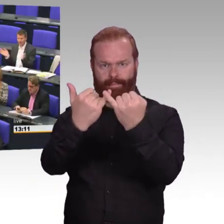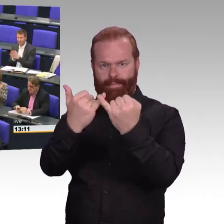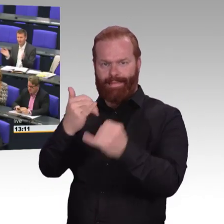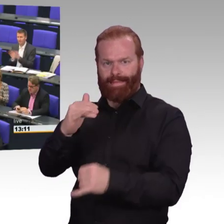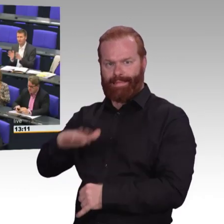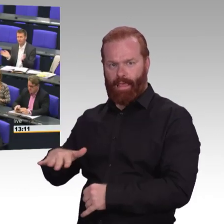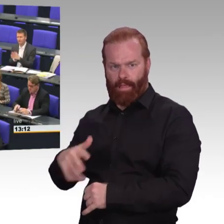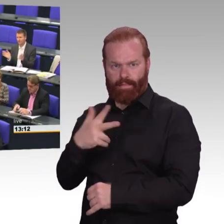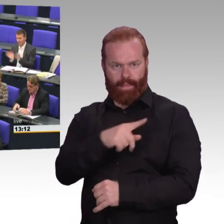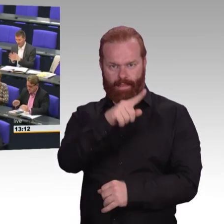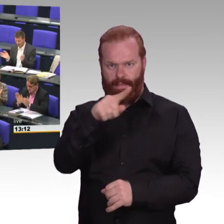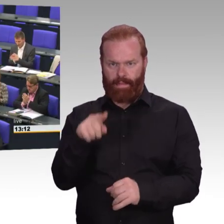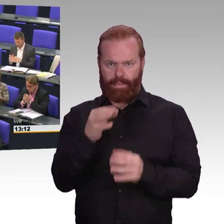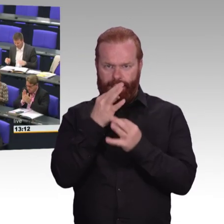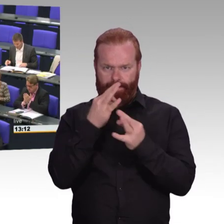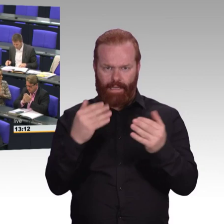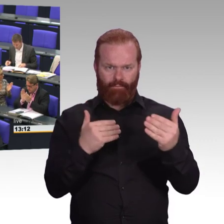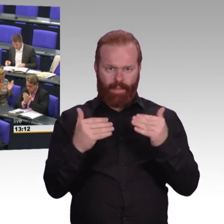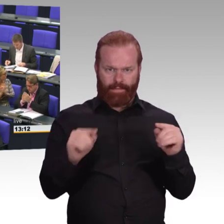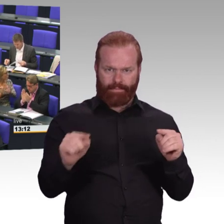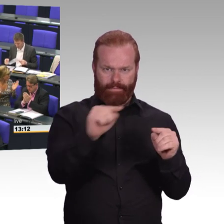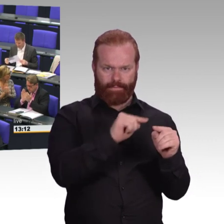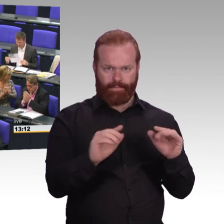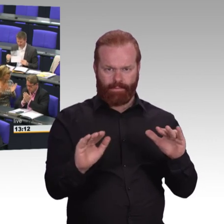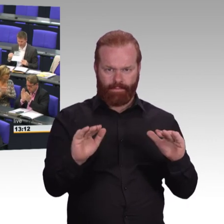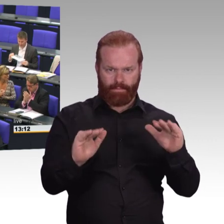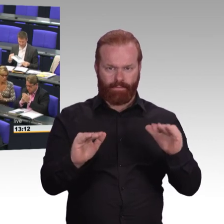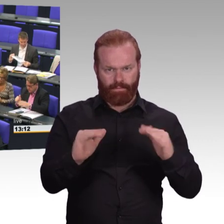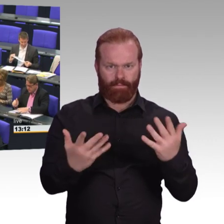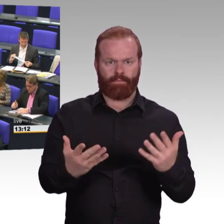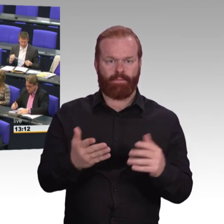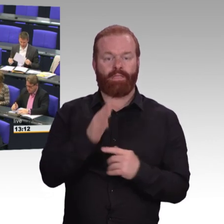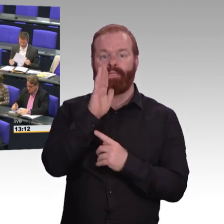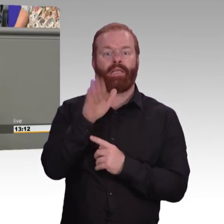Das ist ein ganz entscheidendes Anliegen für uns und dafür werden wir uns auch einsetzen.